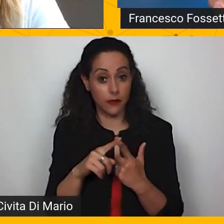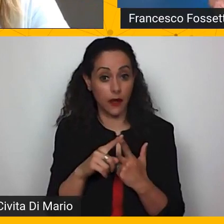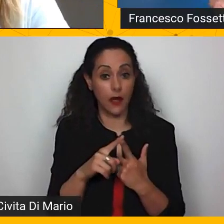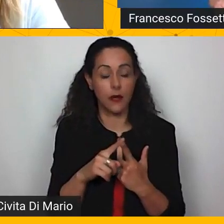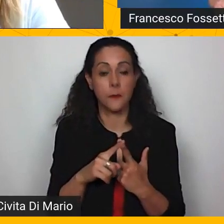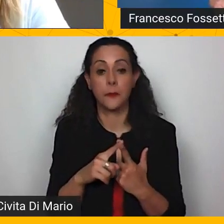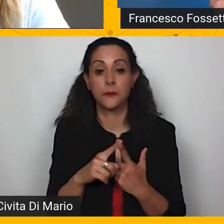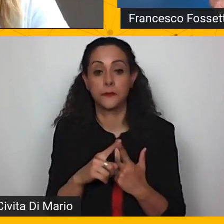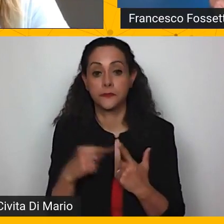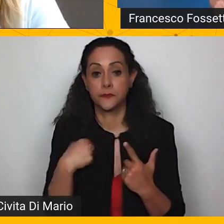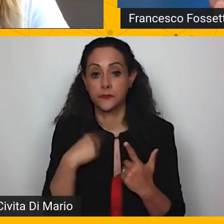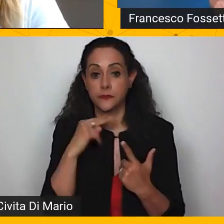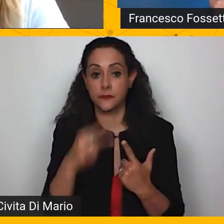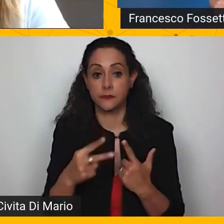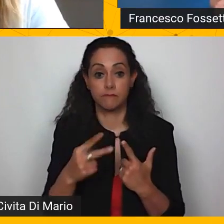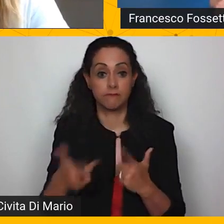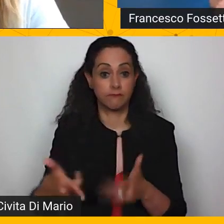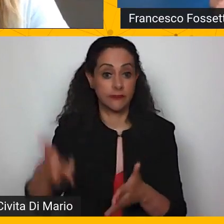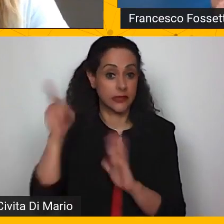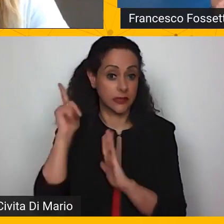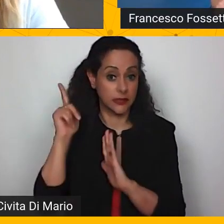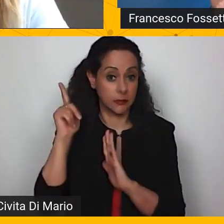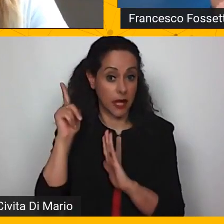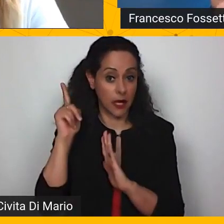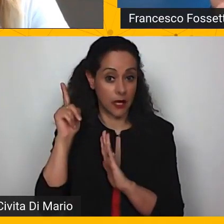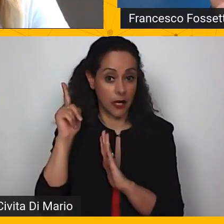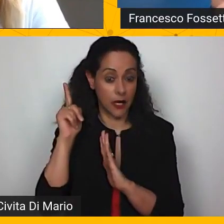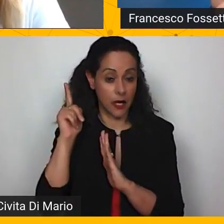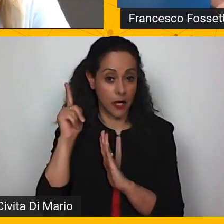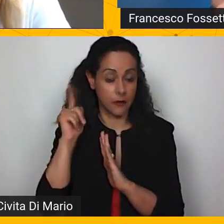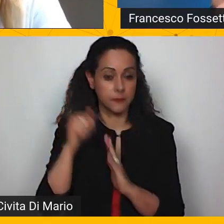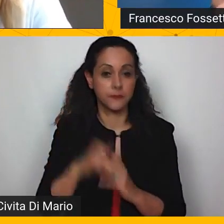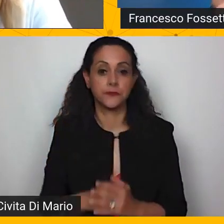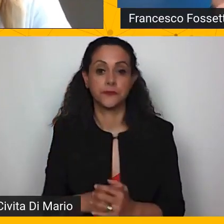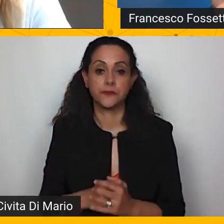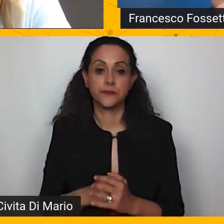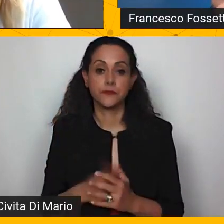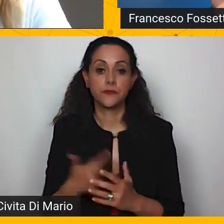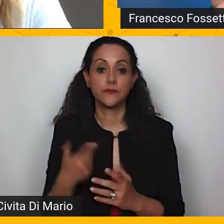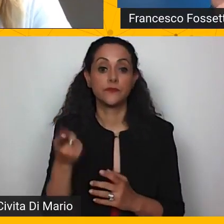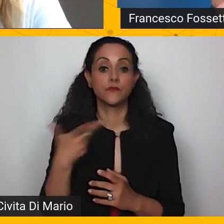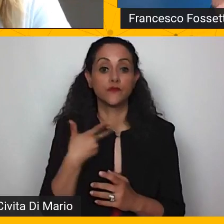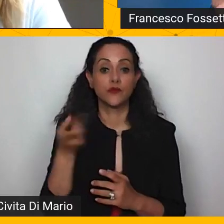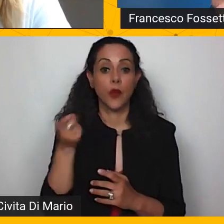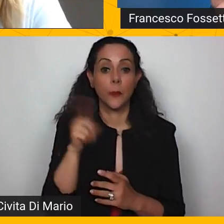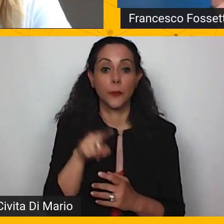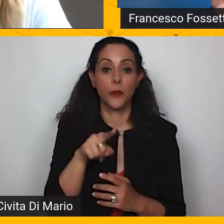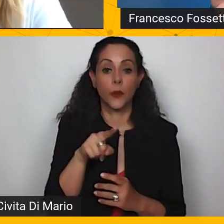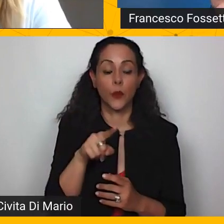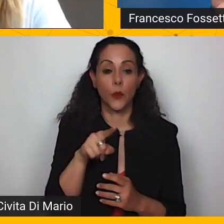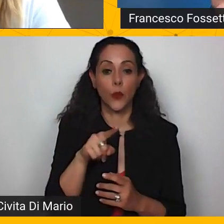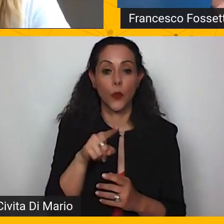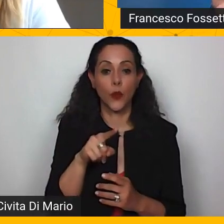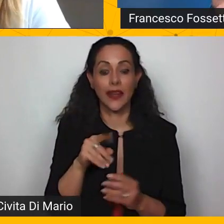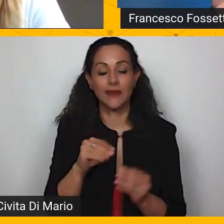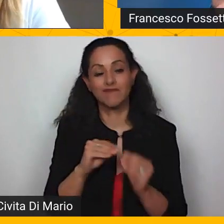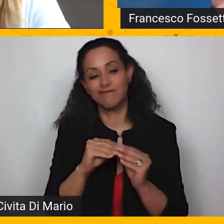cosa che abbiamo citato ehm la settimana scorsa ovvero che ci